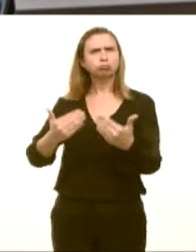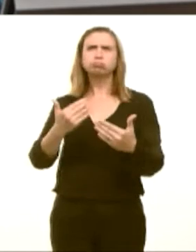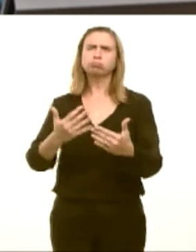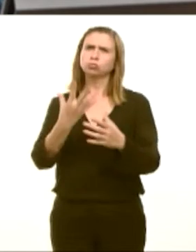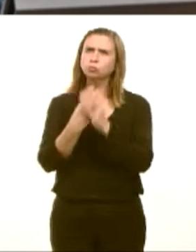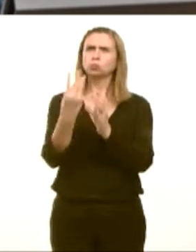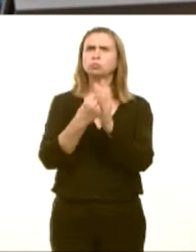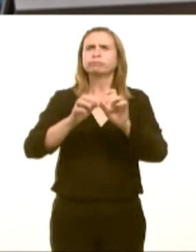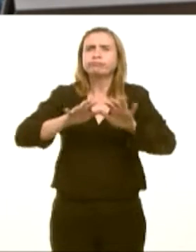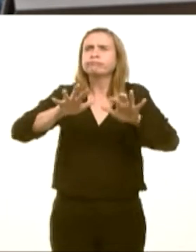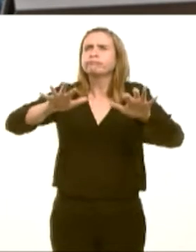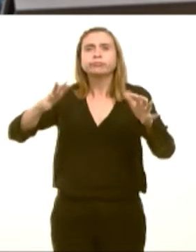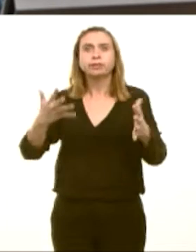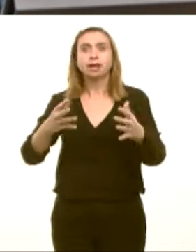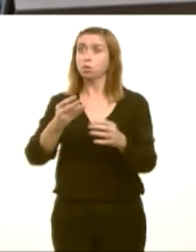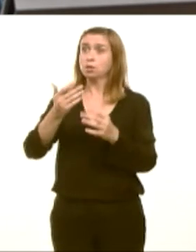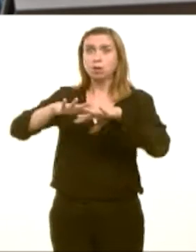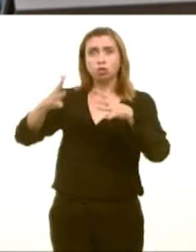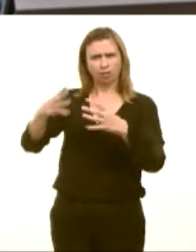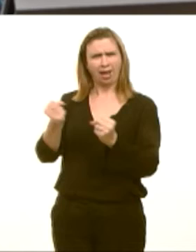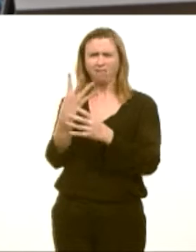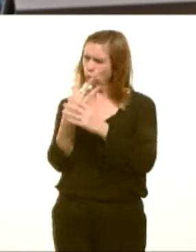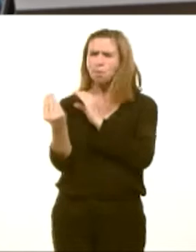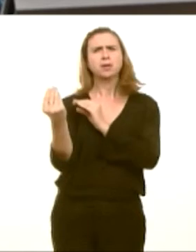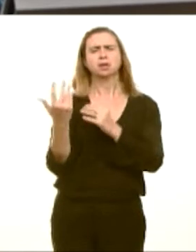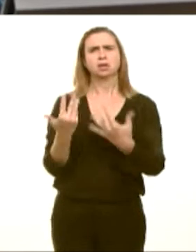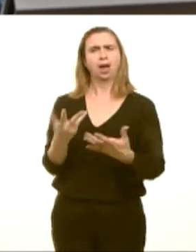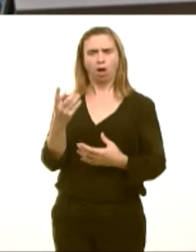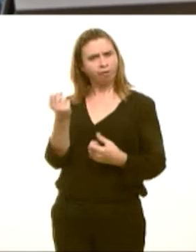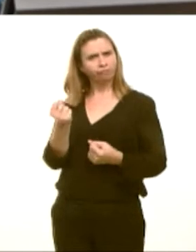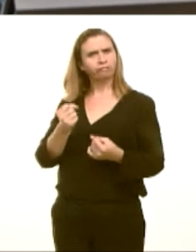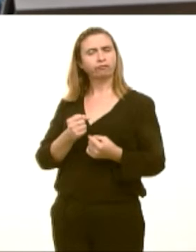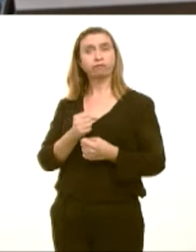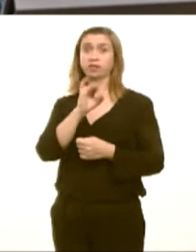Mae 79 y cant yn uchel iawn oíi gymharu ‚ gwledydd eraill yn Ewrop.